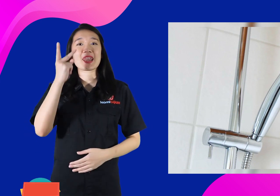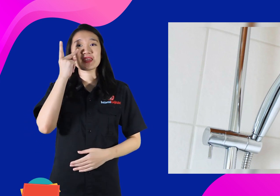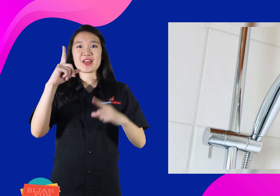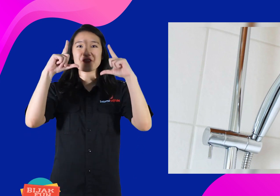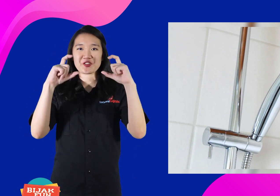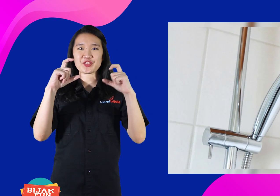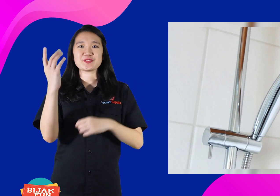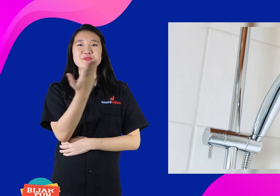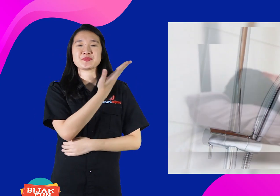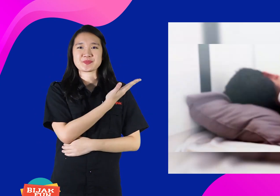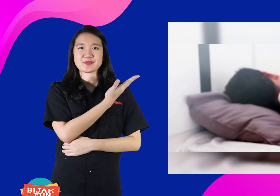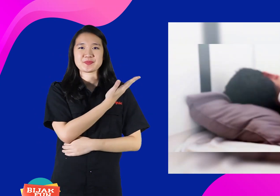Mari kita lihat foto!